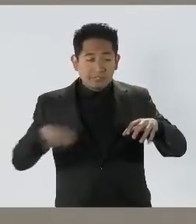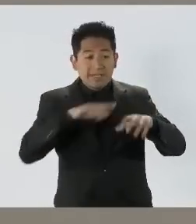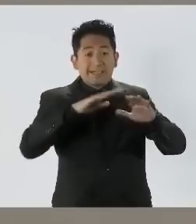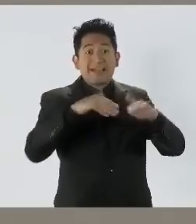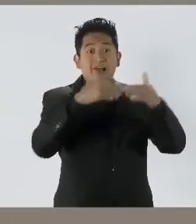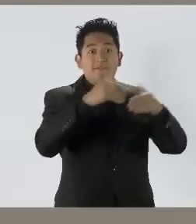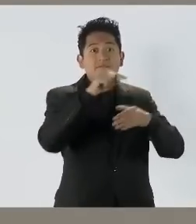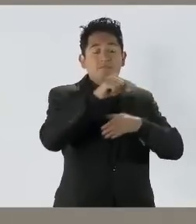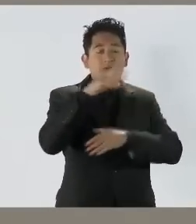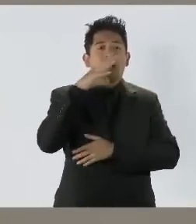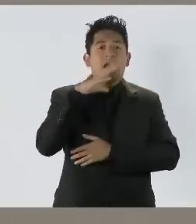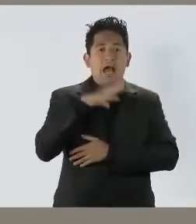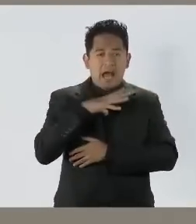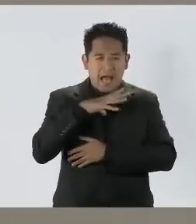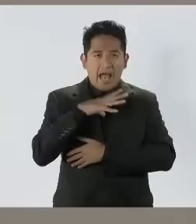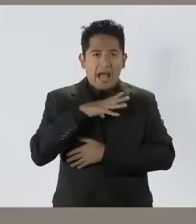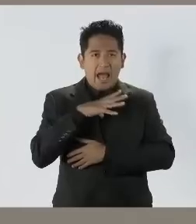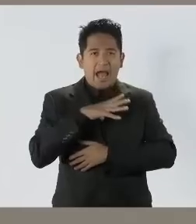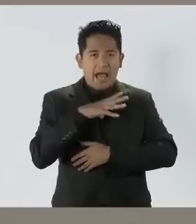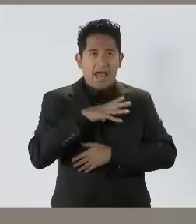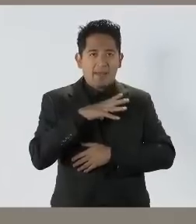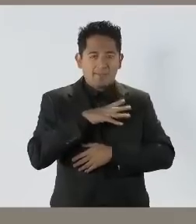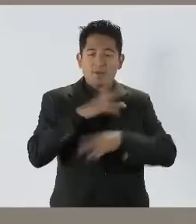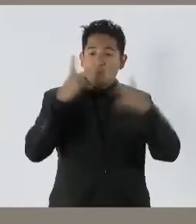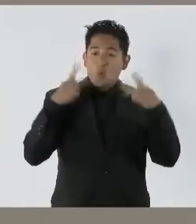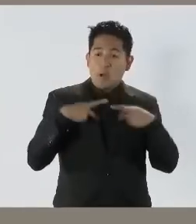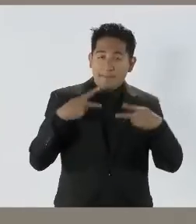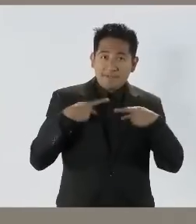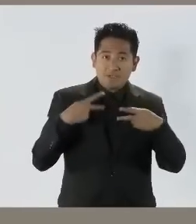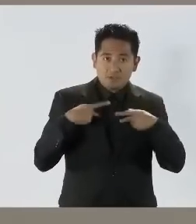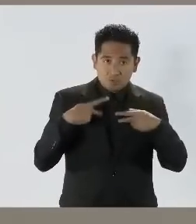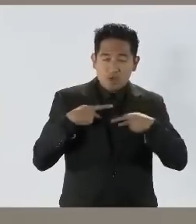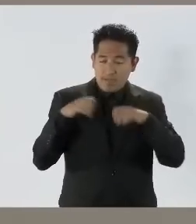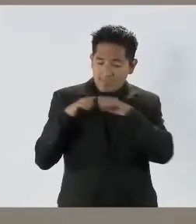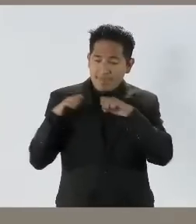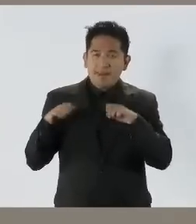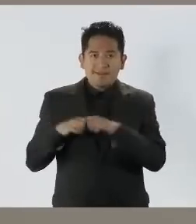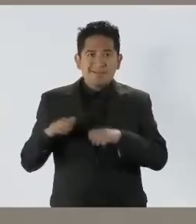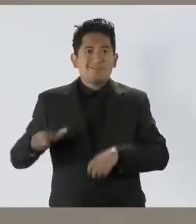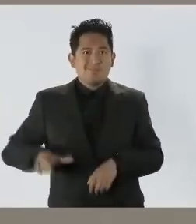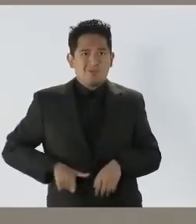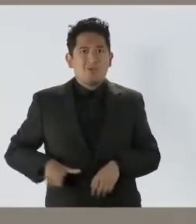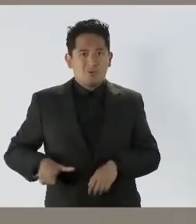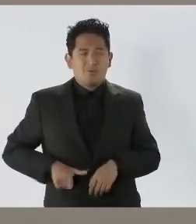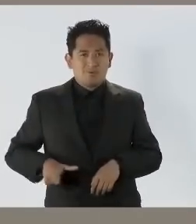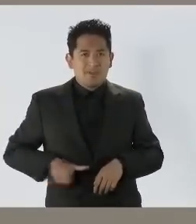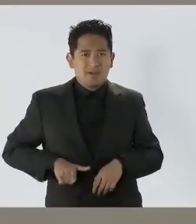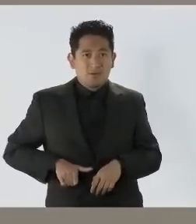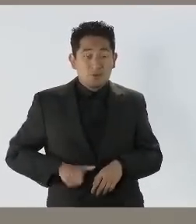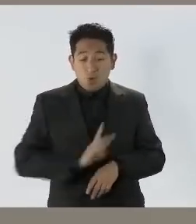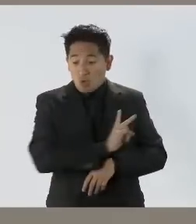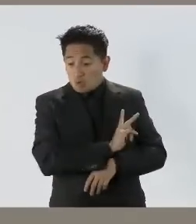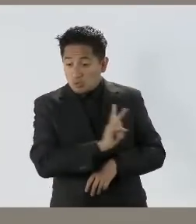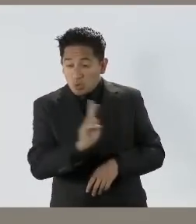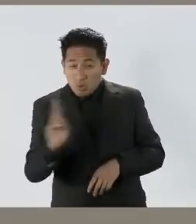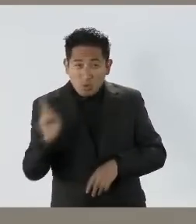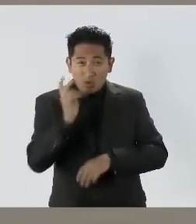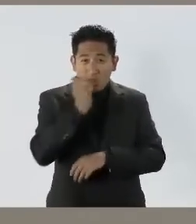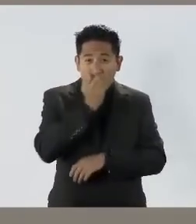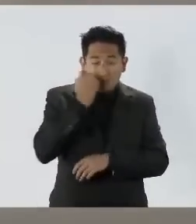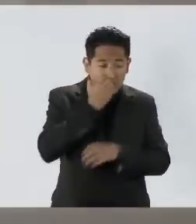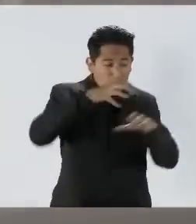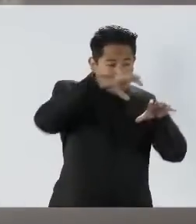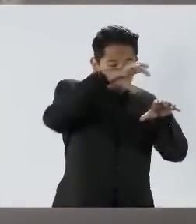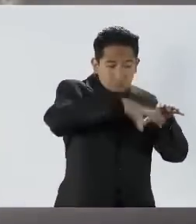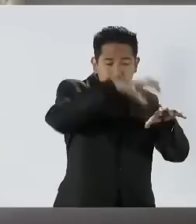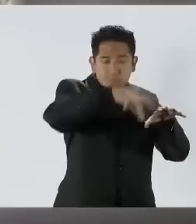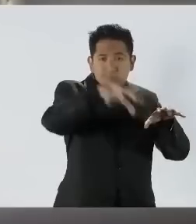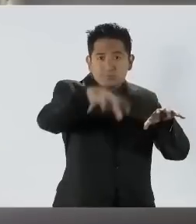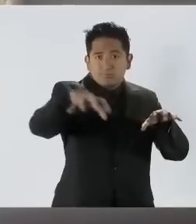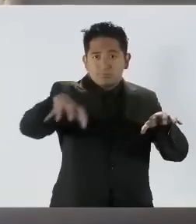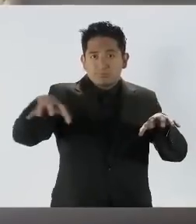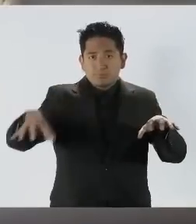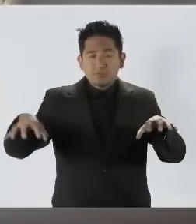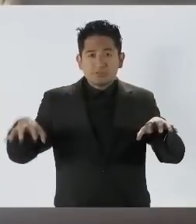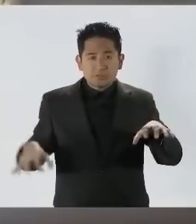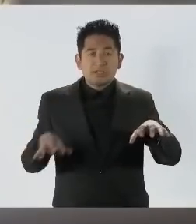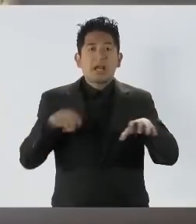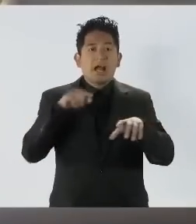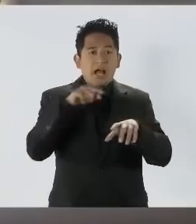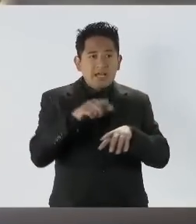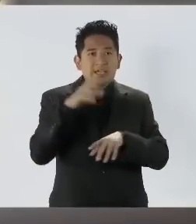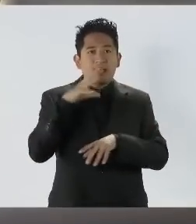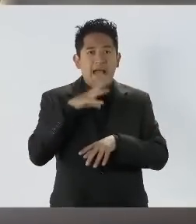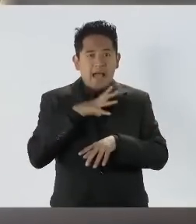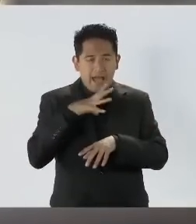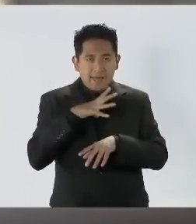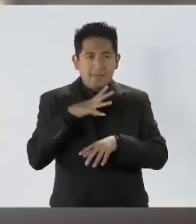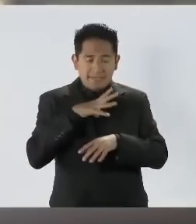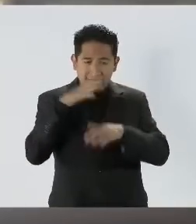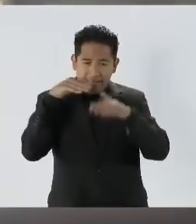y preparatorias públicas de esta ciudad cada é tendrá garantizado entradas y salidas pacíficas